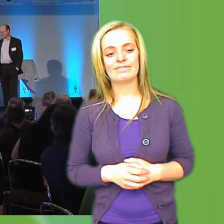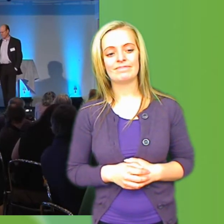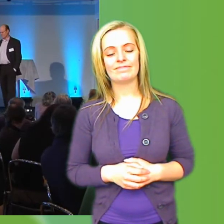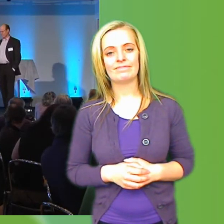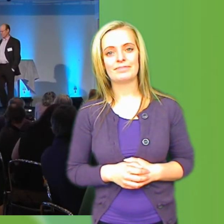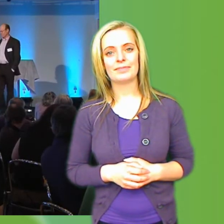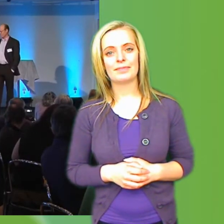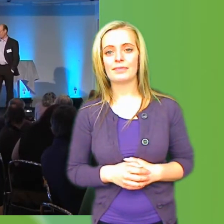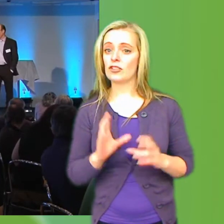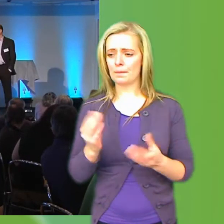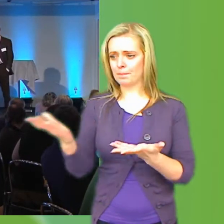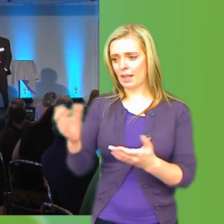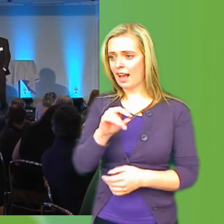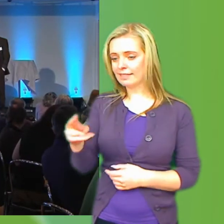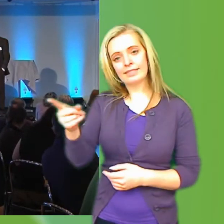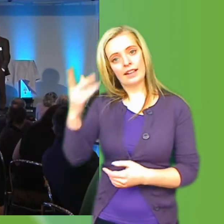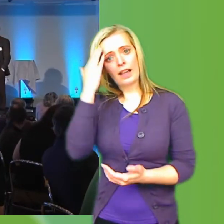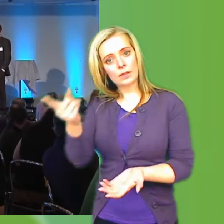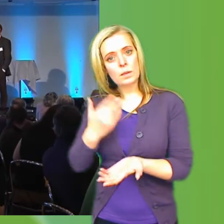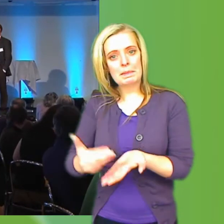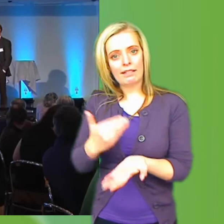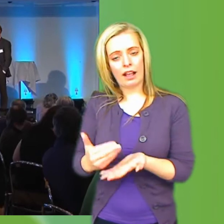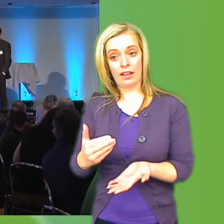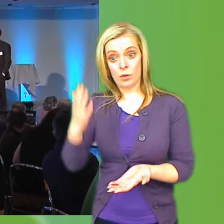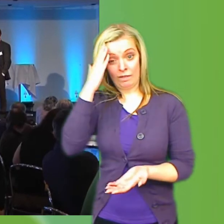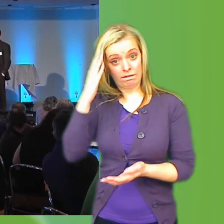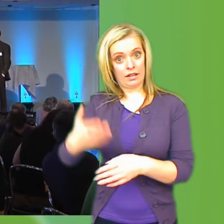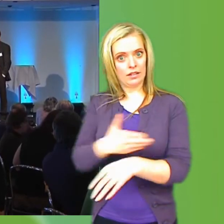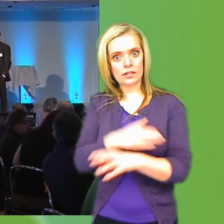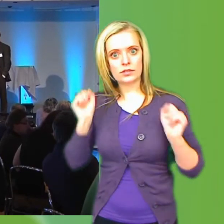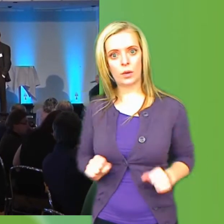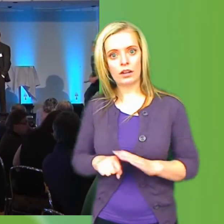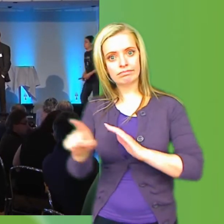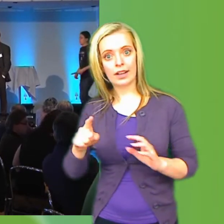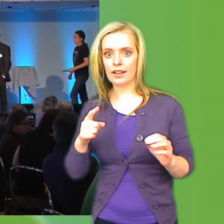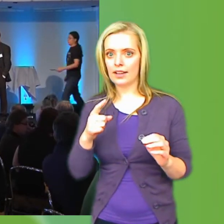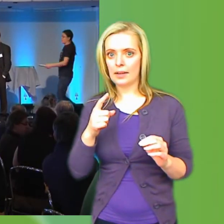Hade du anat att det skulle bli en sån här sjudande aktivitet av satsningen?